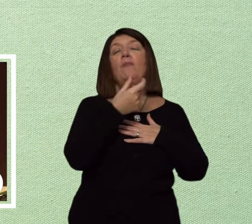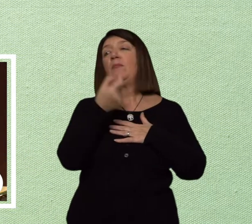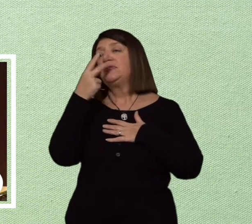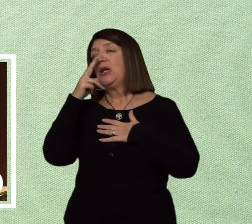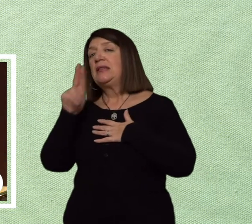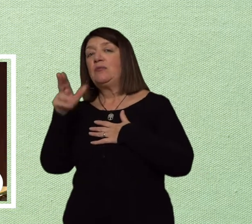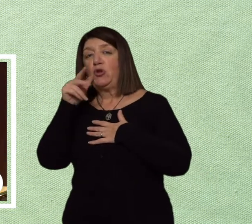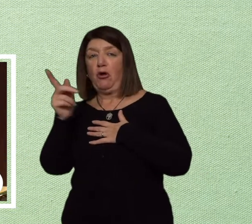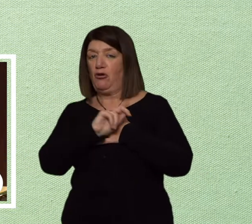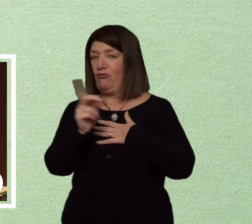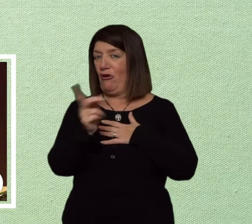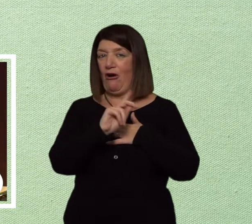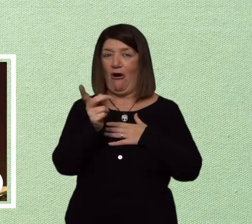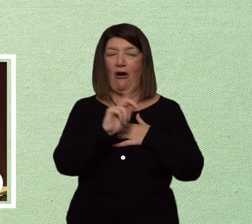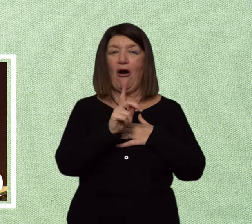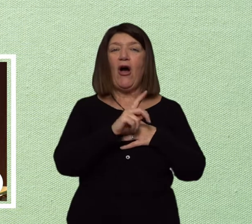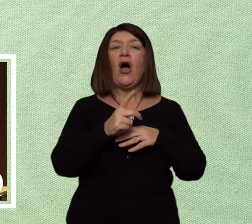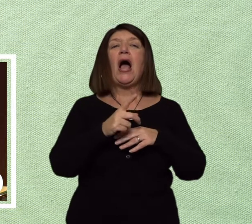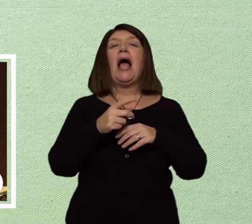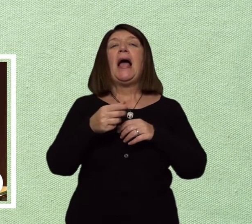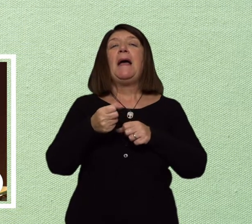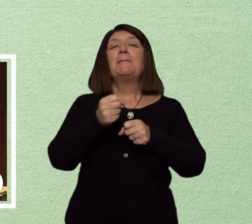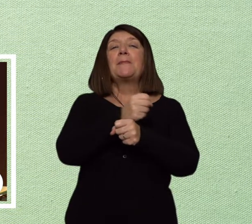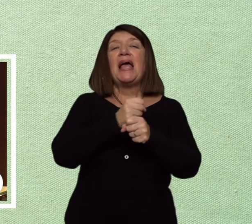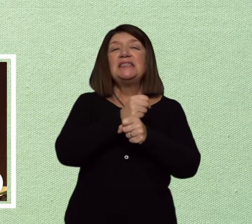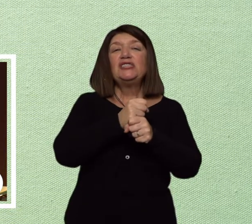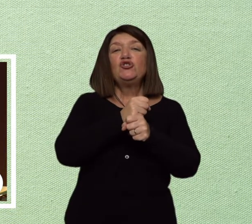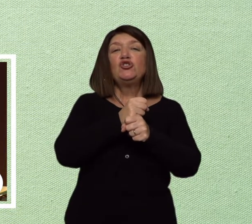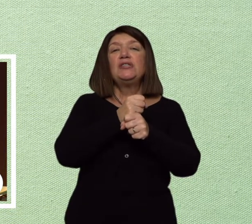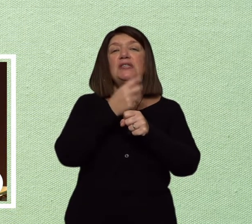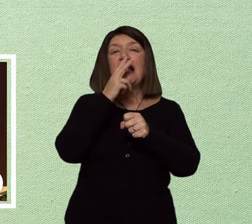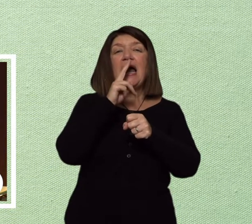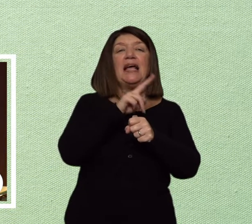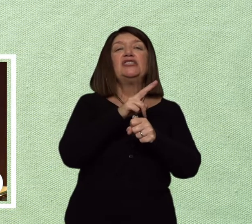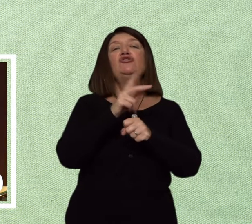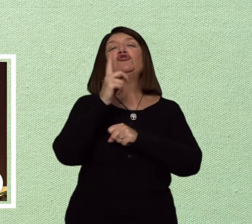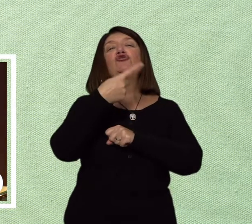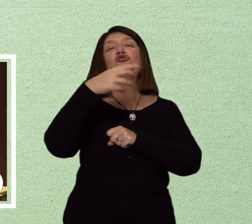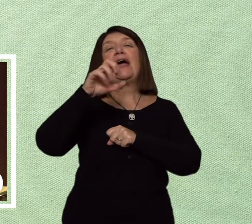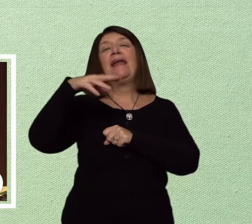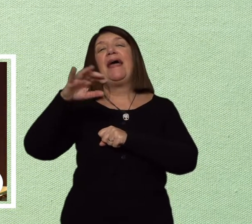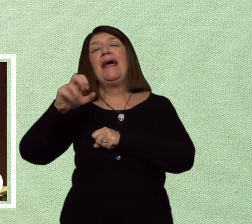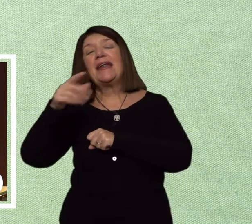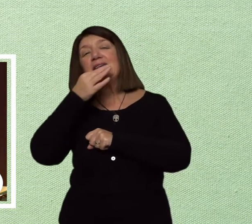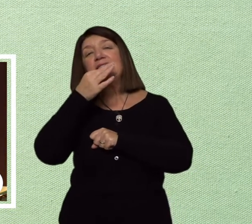di genere intendiamo la medicina degli uomini e la medicina delle donne, che è un po' così